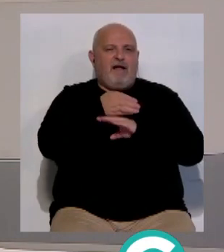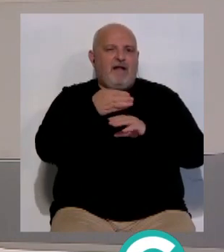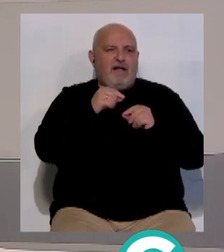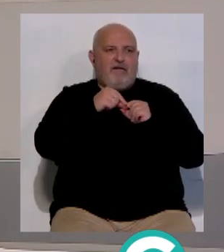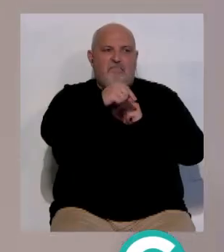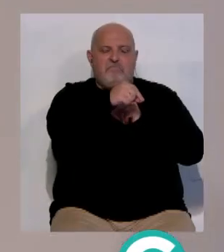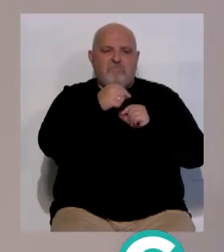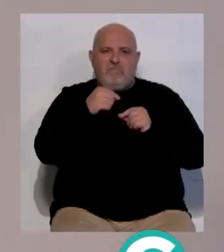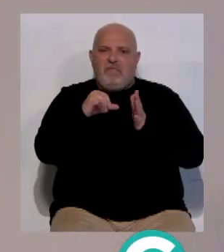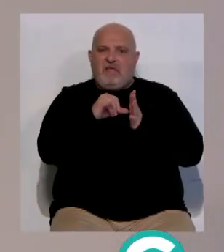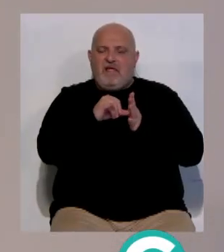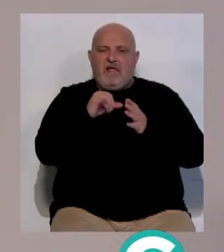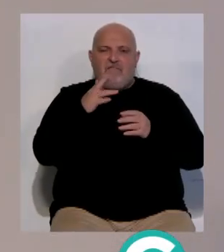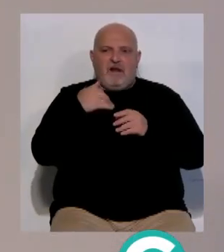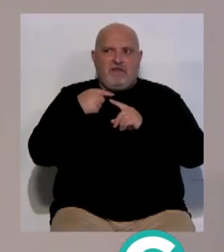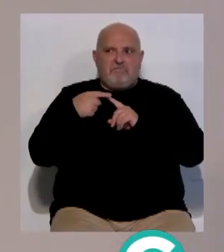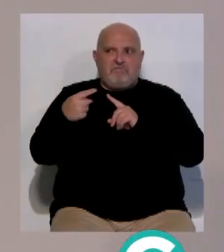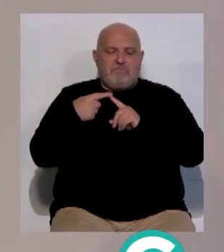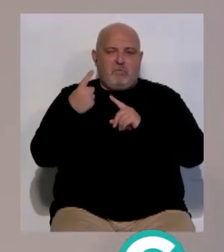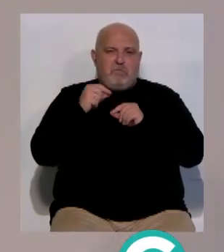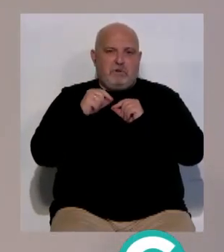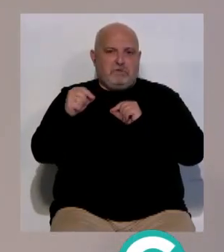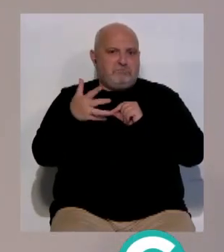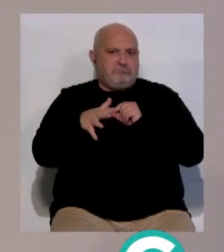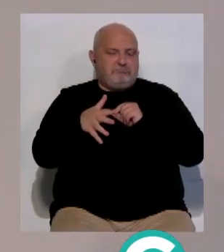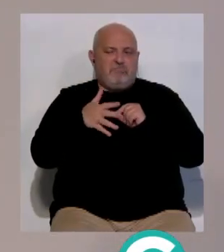menos a la misma distancia que estamos tuo ahora mismo en el pl metro metro O sea fali estaba en